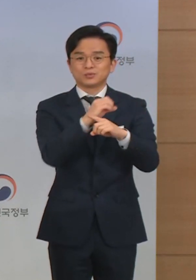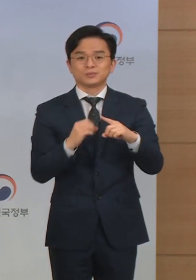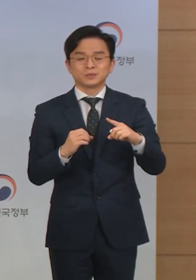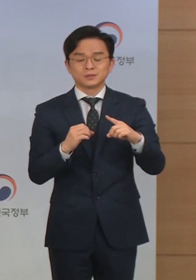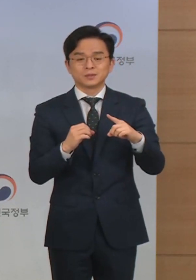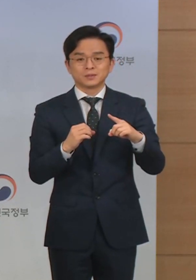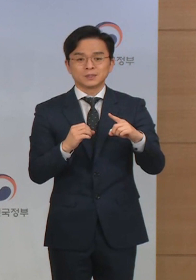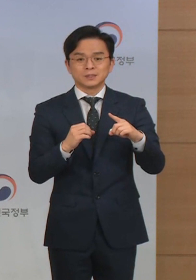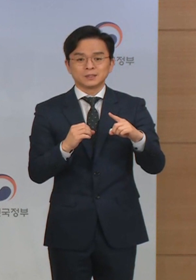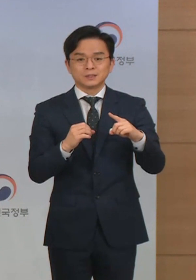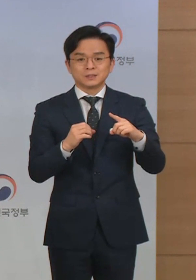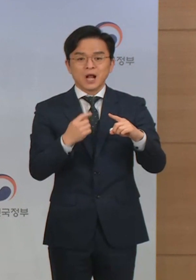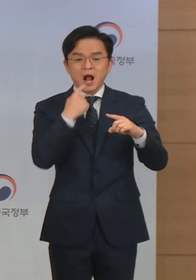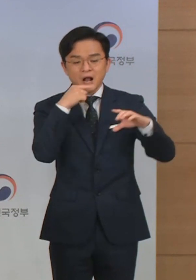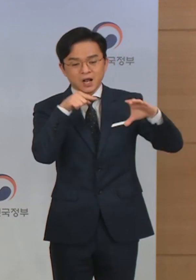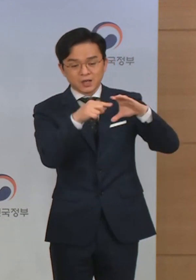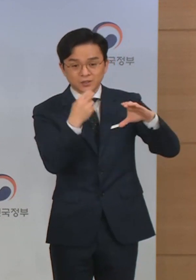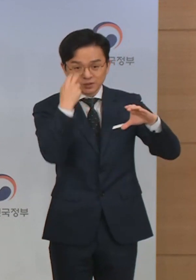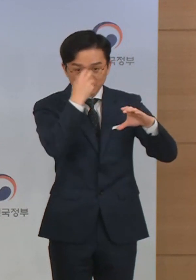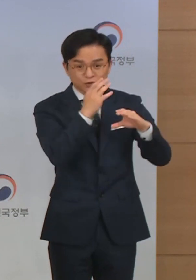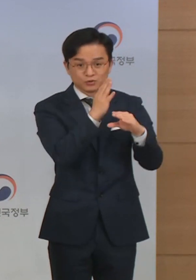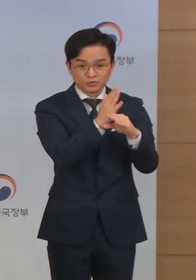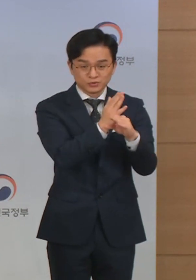선별진료 중 감염노출이 된 3명